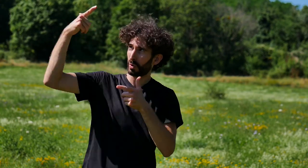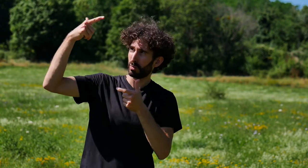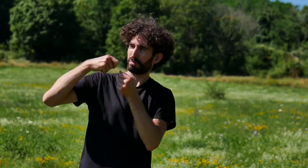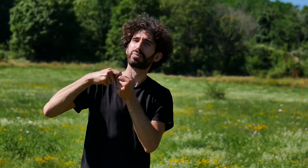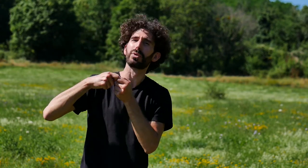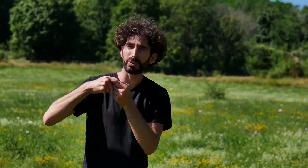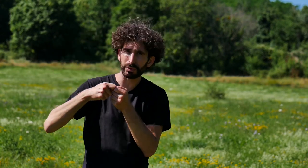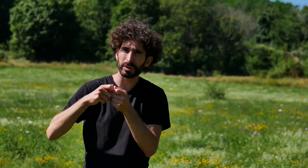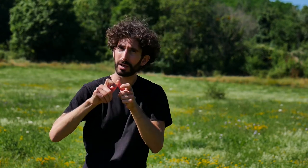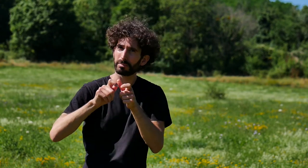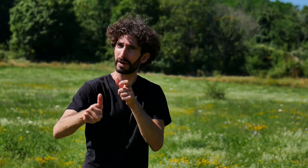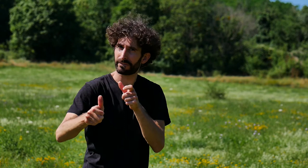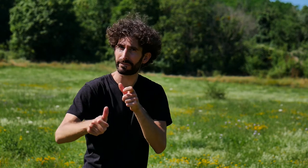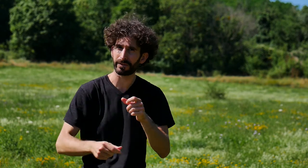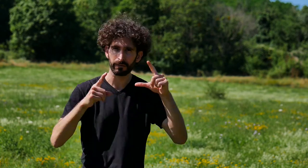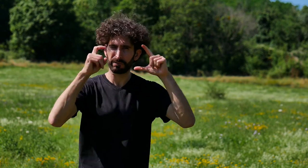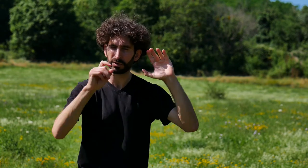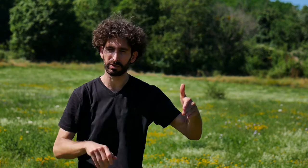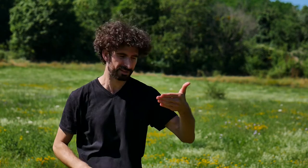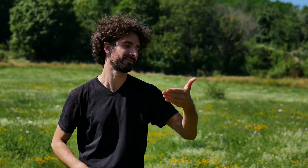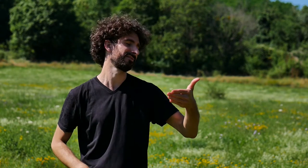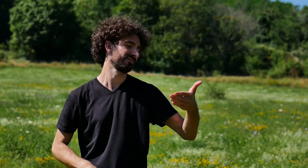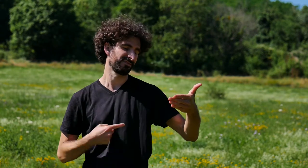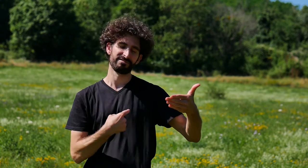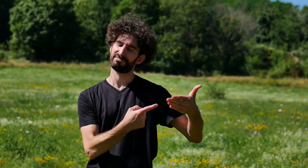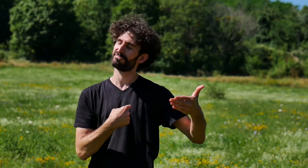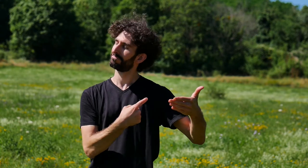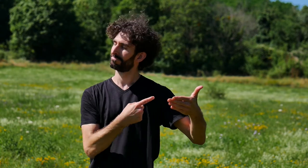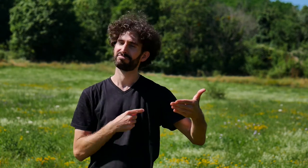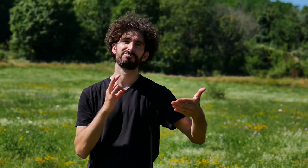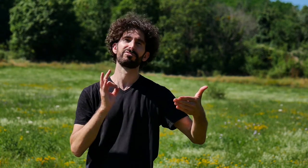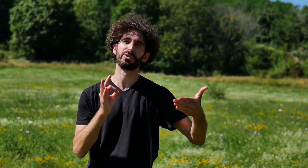soient associés pour que notre photo nous paraisse juste.